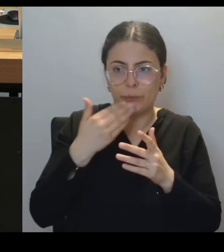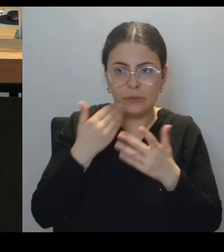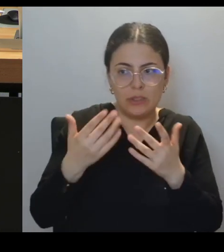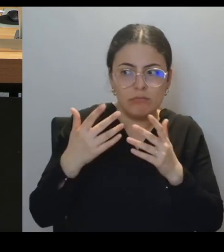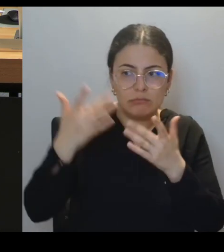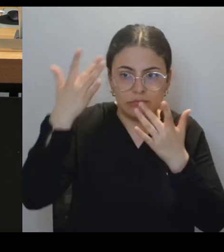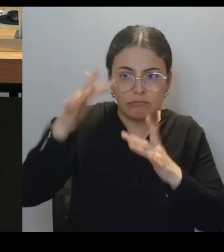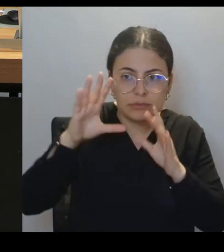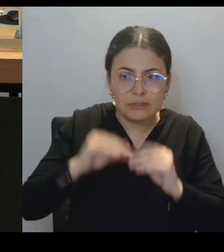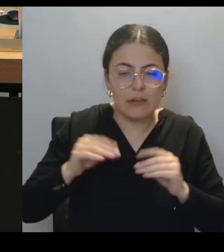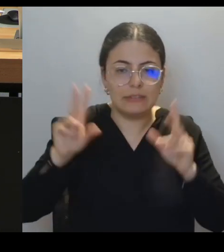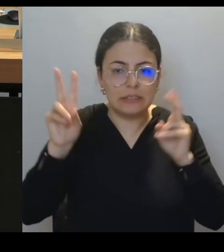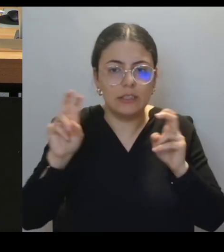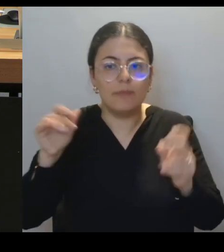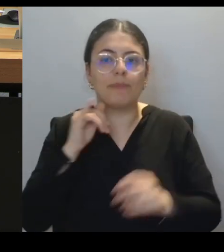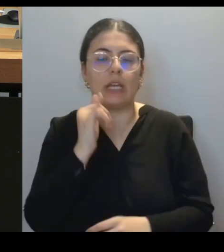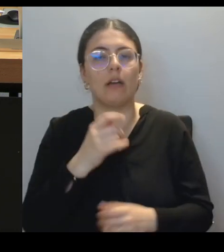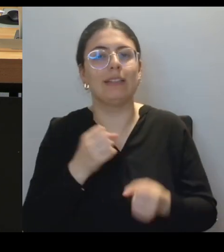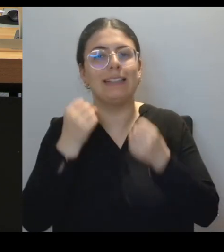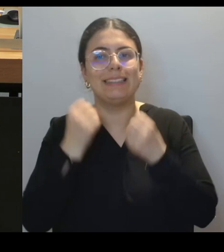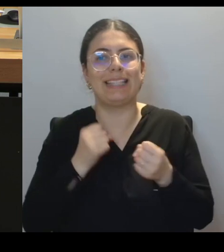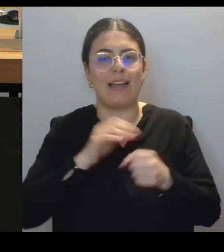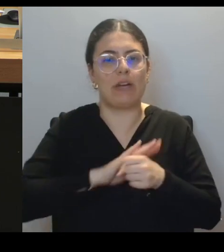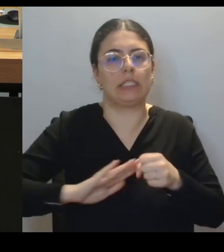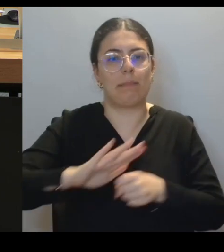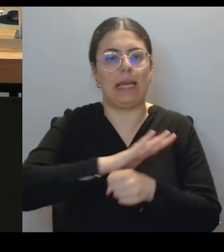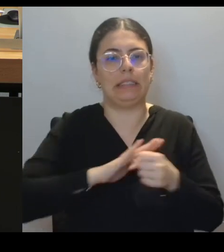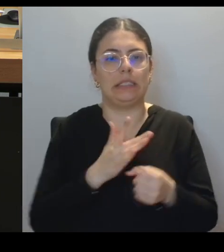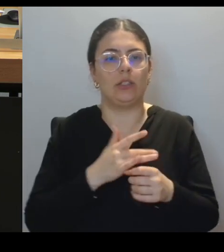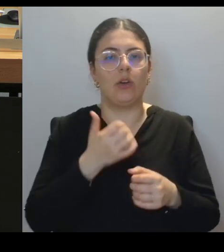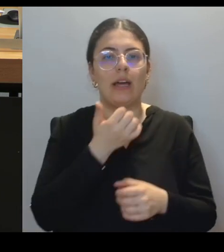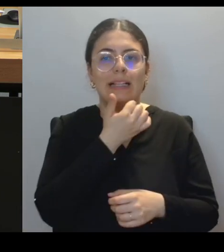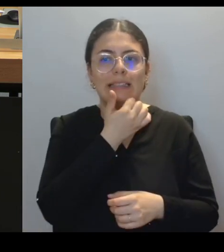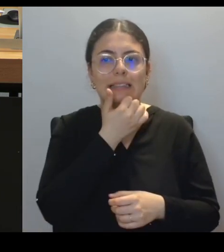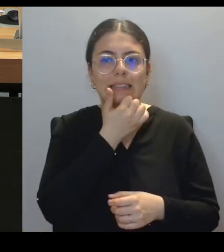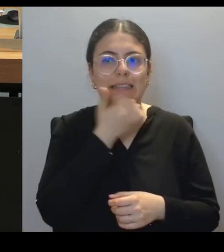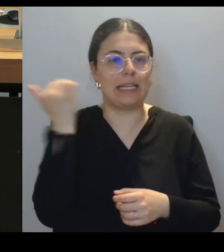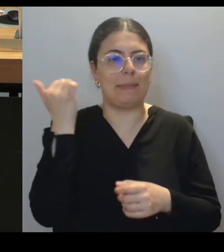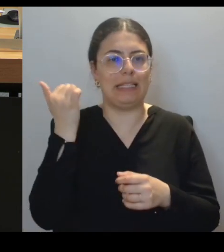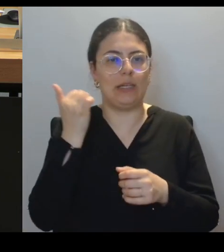Begegnungsräume schützen wir vor Verdrängung. Das steht dort auch. Jetzt müssen wir das nur noch schnell umsetzen.